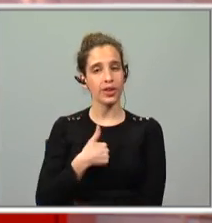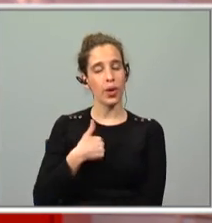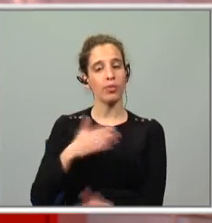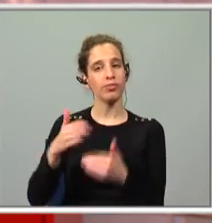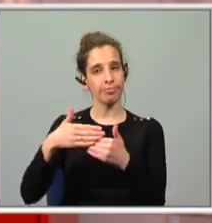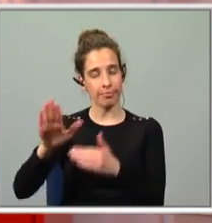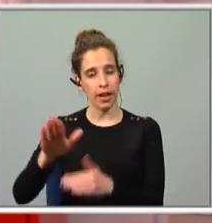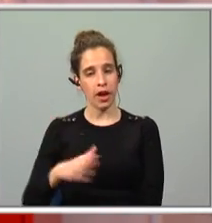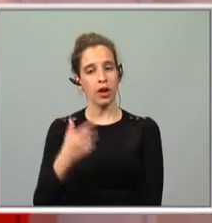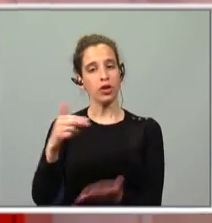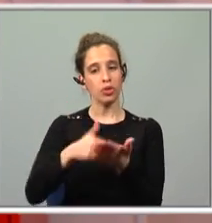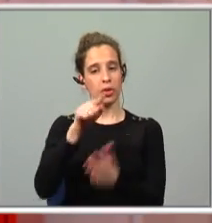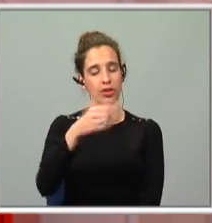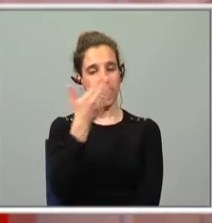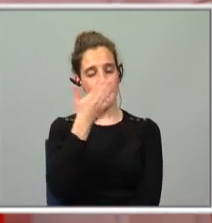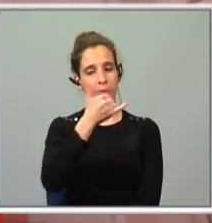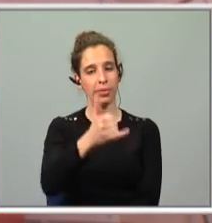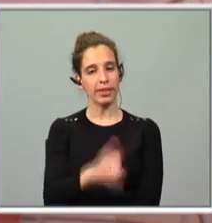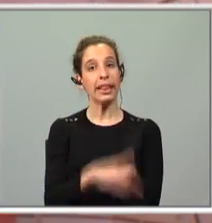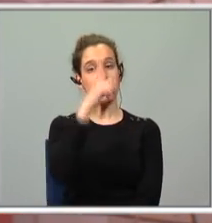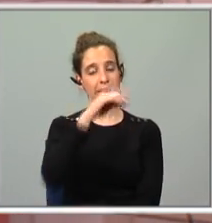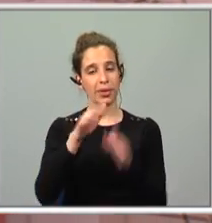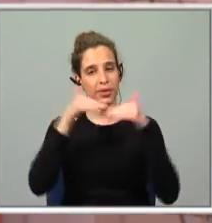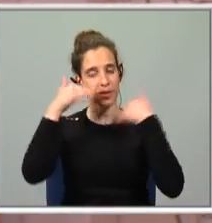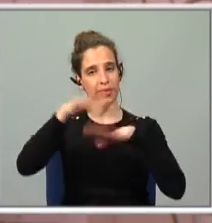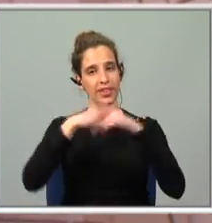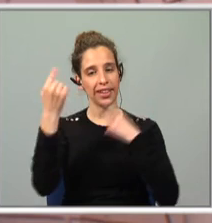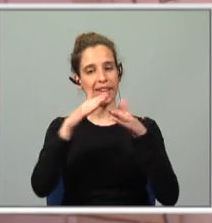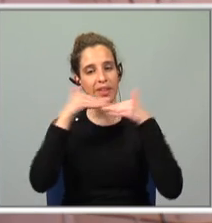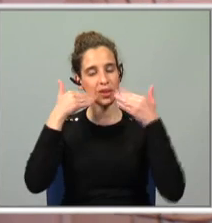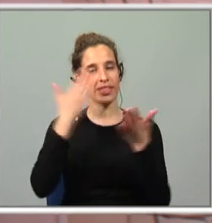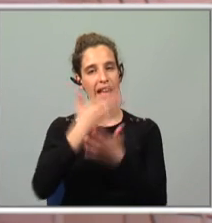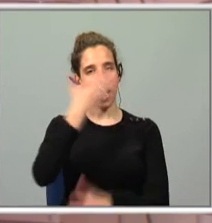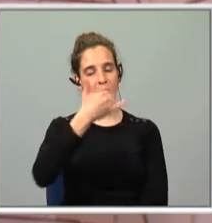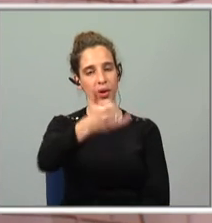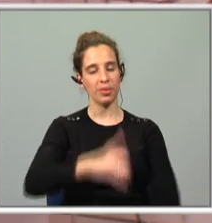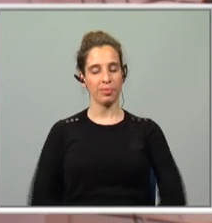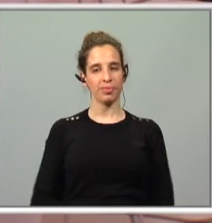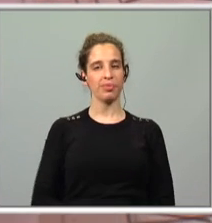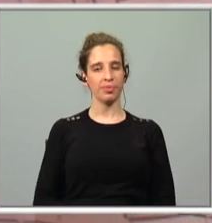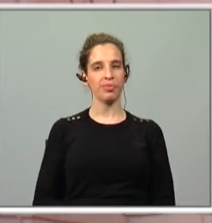voz no próximo bloco não se esqueçam de sorrir e de fazer alguém sorrir até o 下一個街區的聲音不要忘記微笑並使某人微笑直到 próximo bloco 下一個區塊